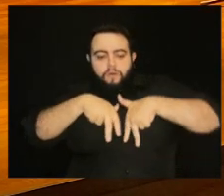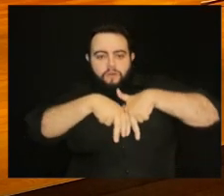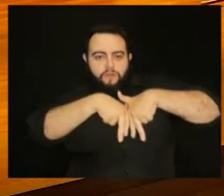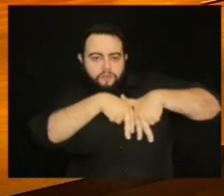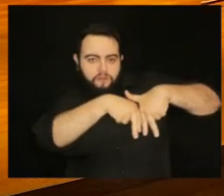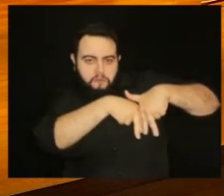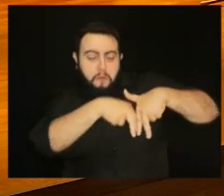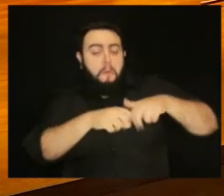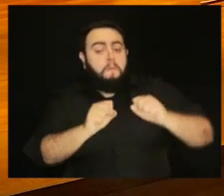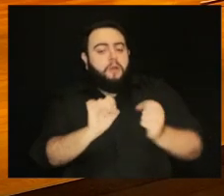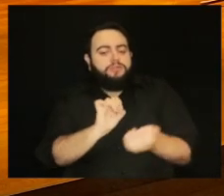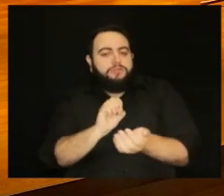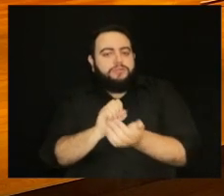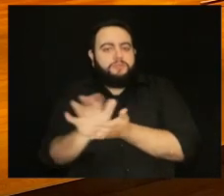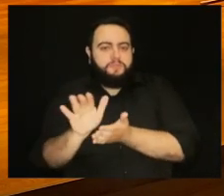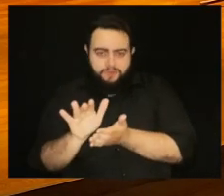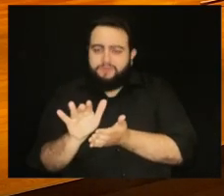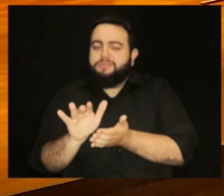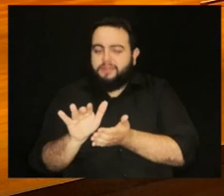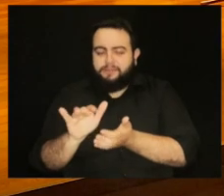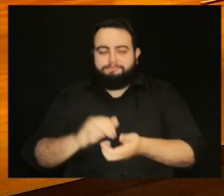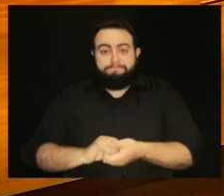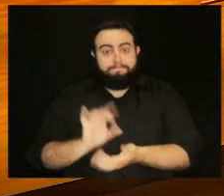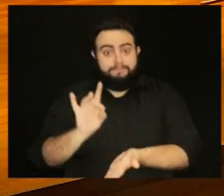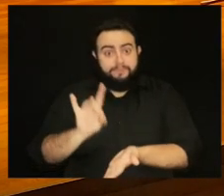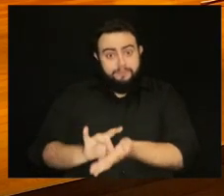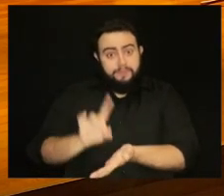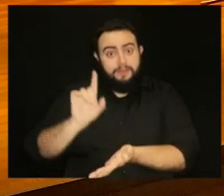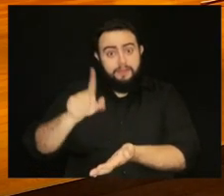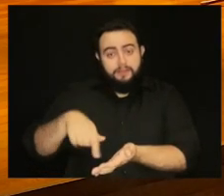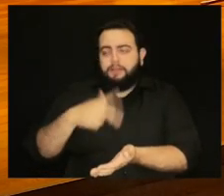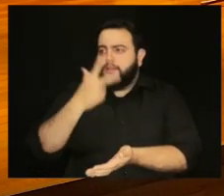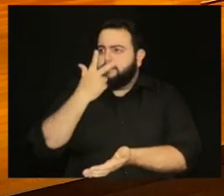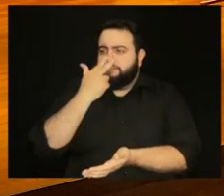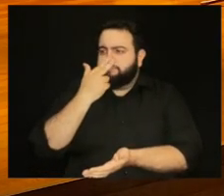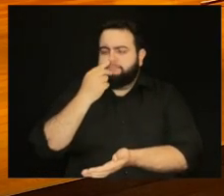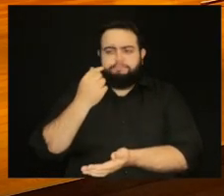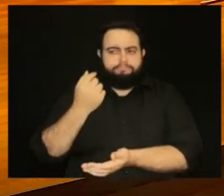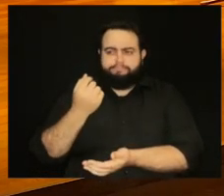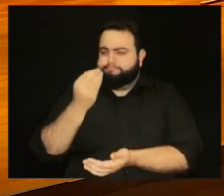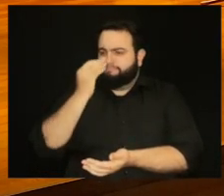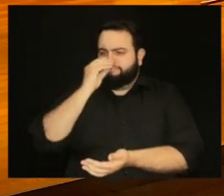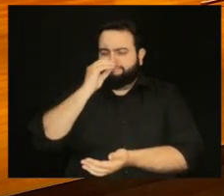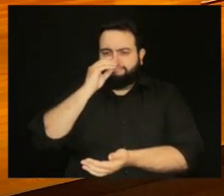ser expulsas e na verdade isso é uma absoluta ignorância, inclusive cultural, porque natural